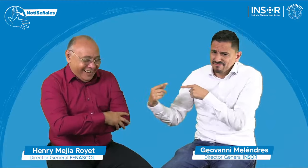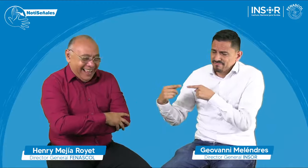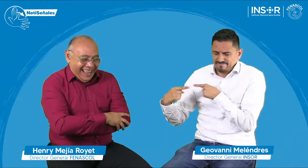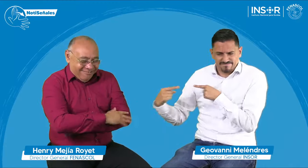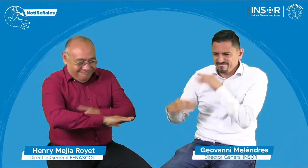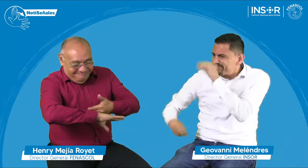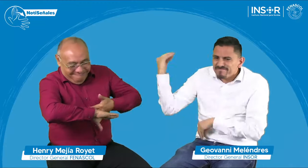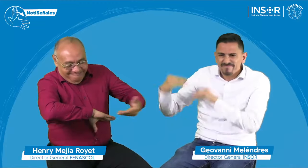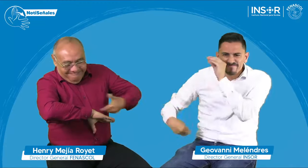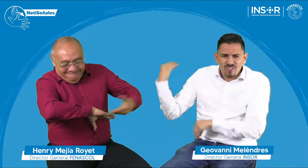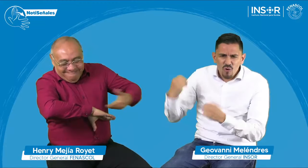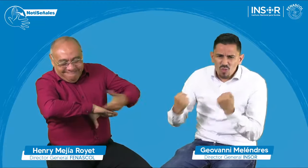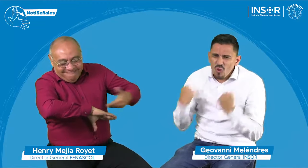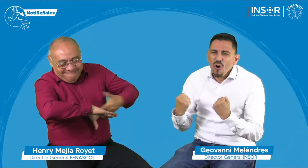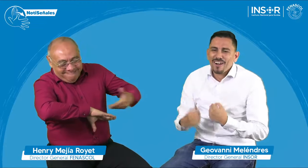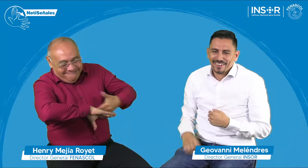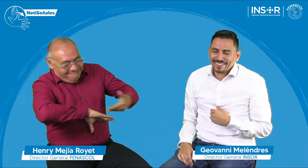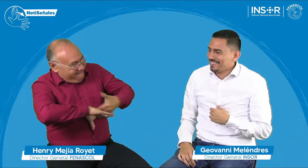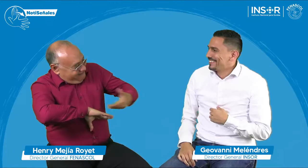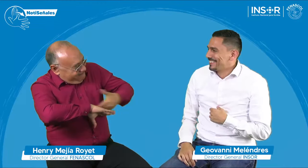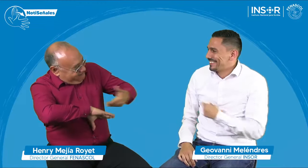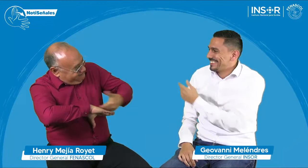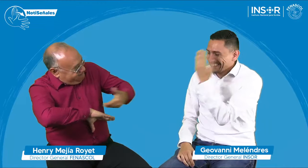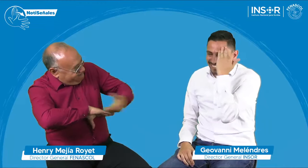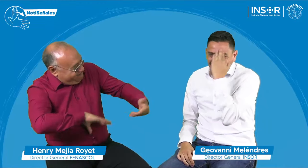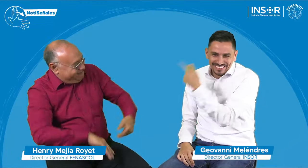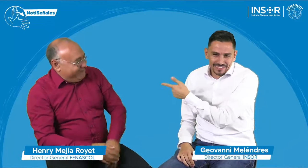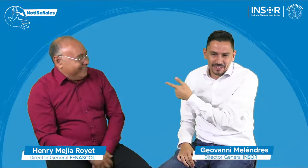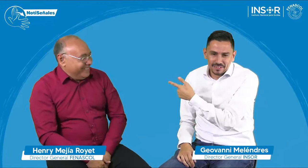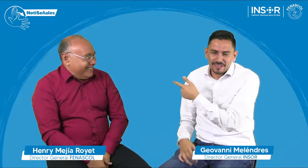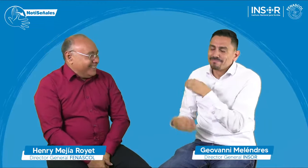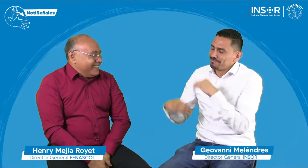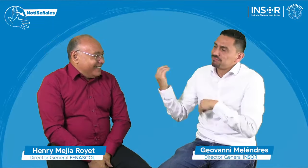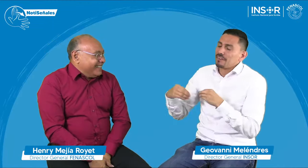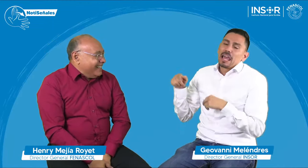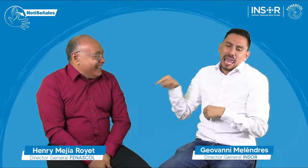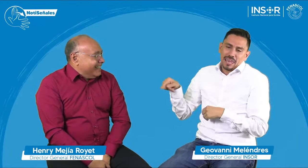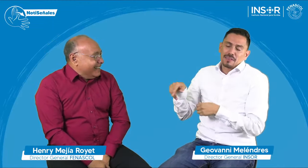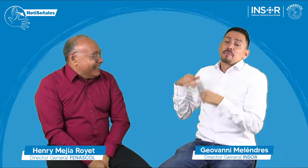anteriormente los dos peleábamos bastante ¿Cierto? Sí, claro. Peleábamos,